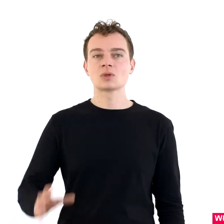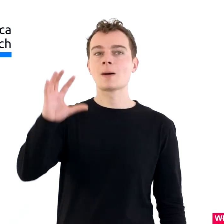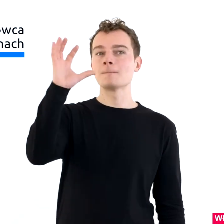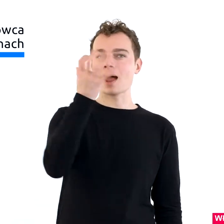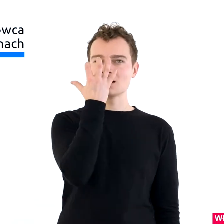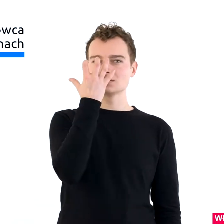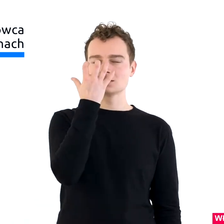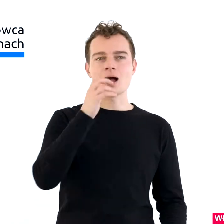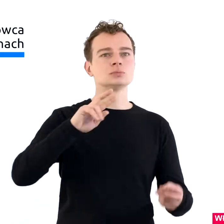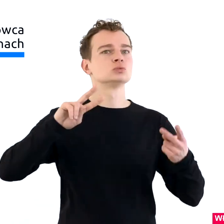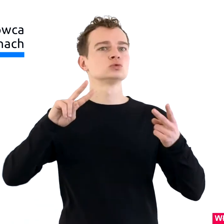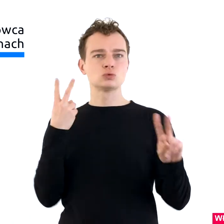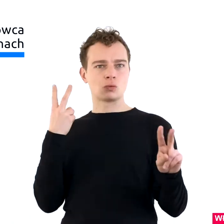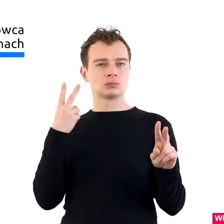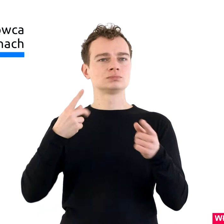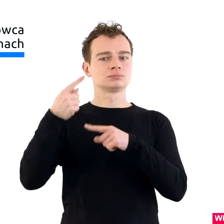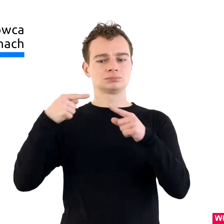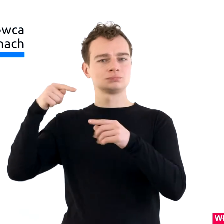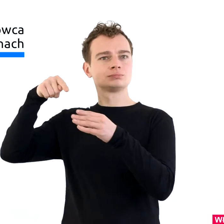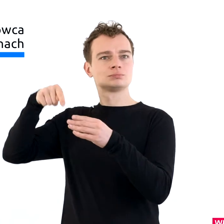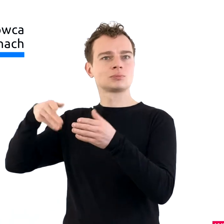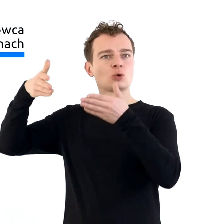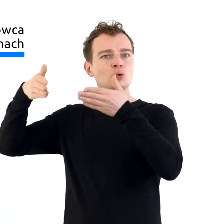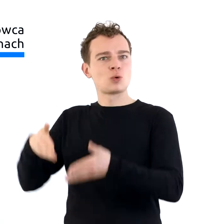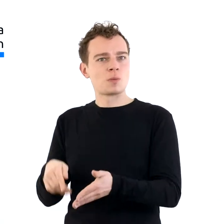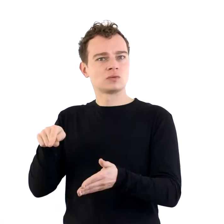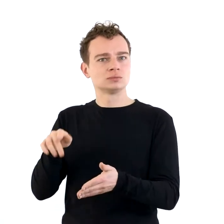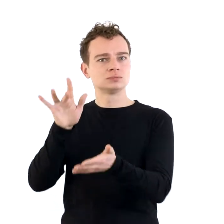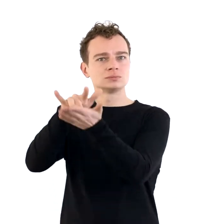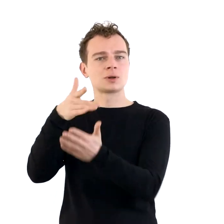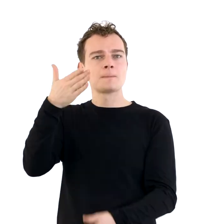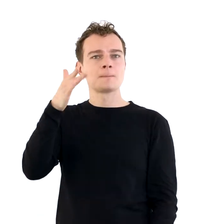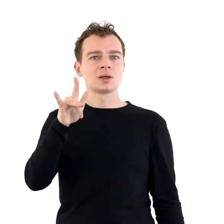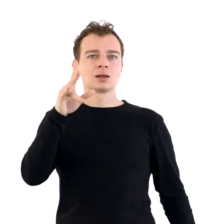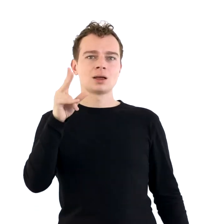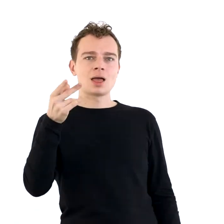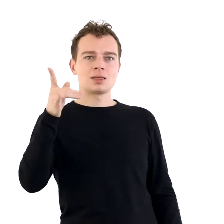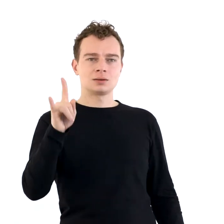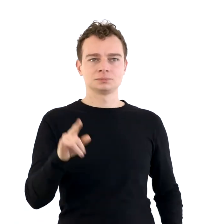Maska z grobowca w Mykenach